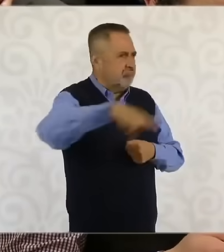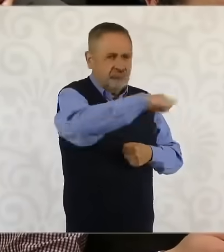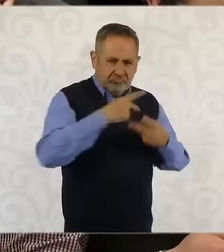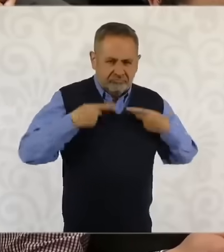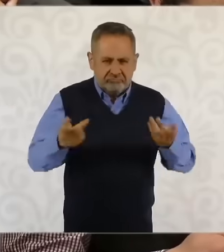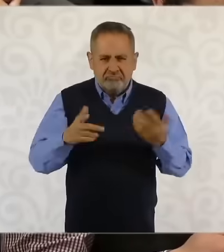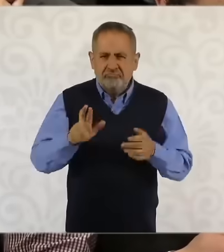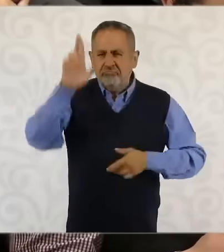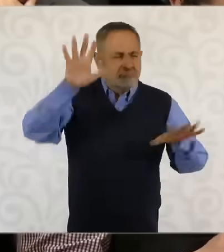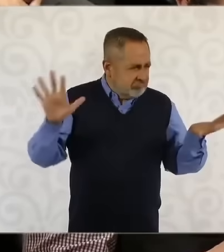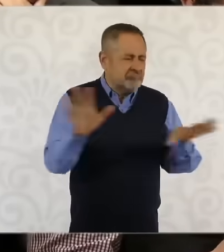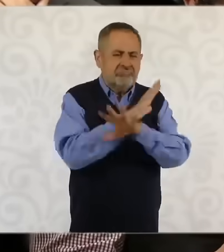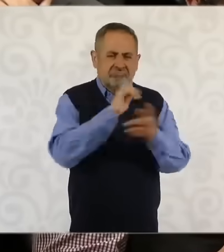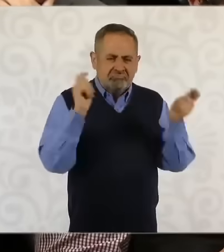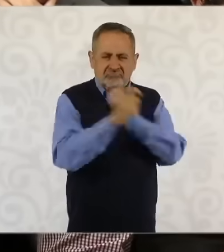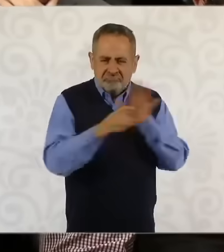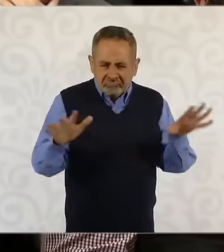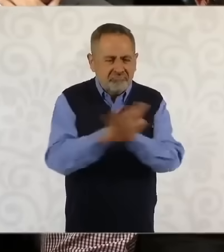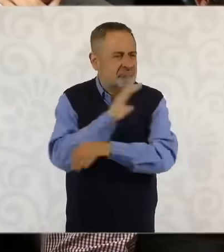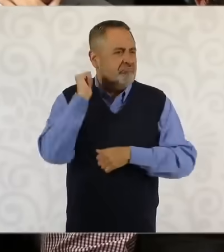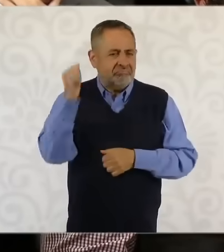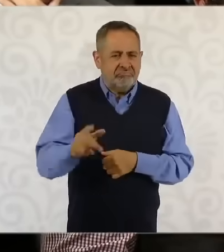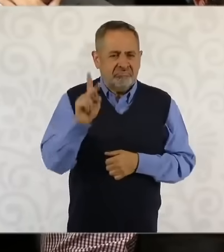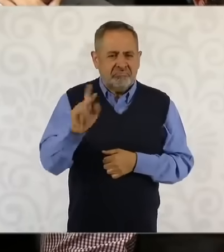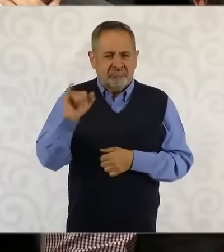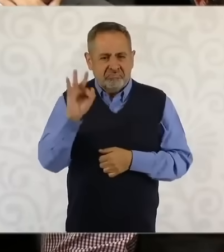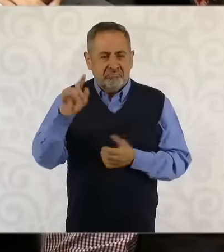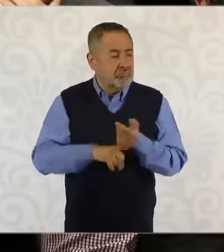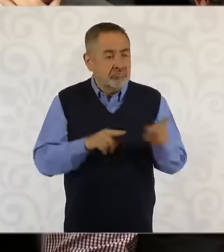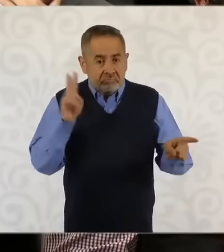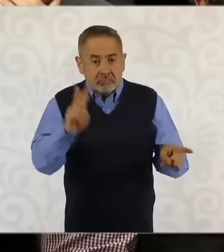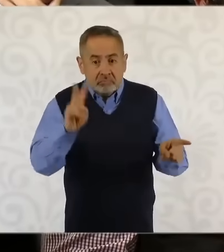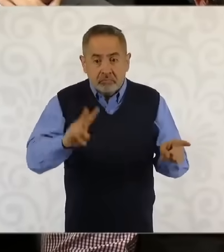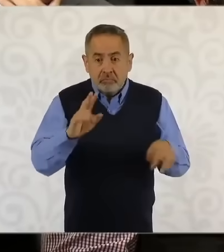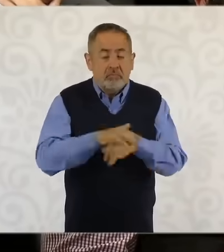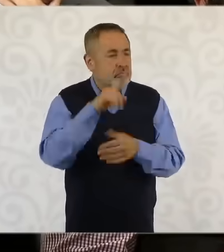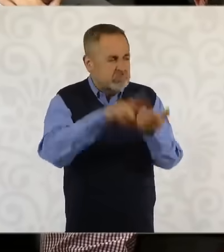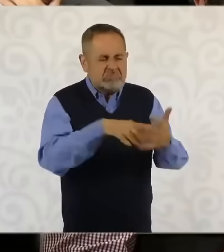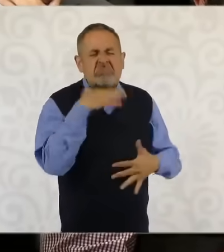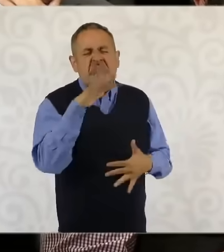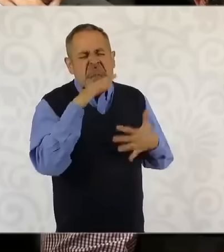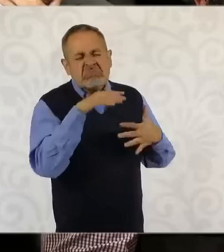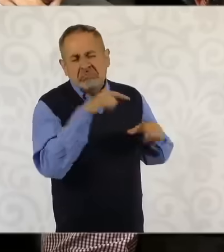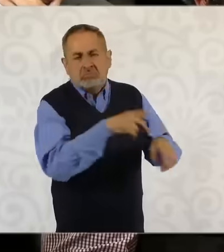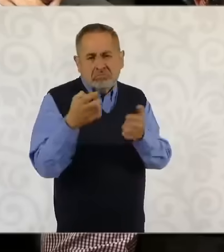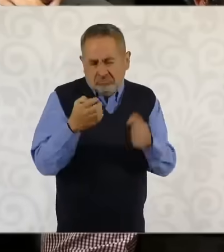pues que cambie cambien algo el poder judicial porque efectivamente estaba podrido o está